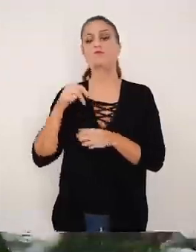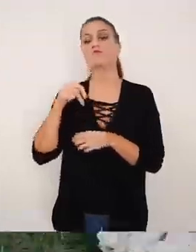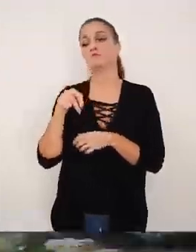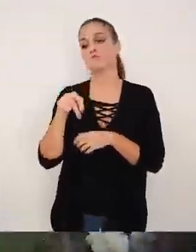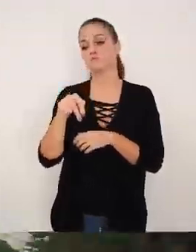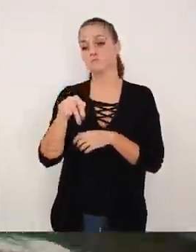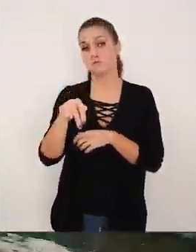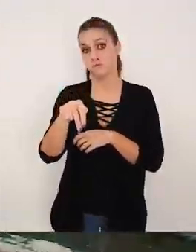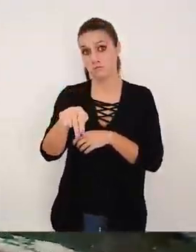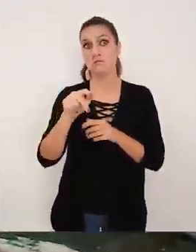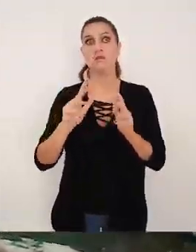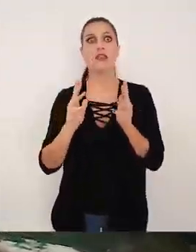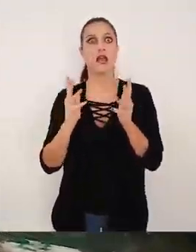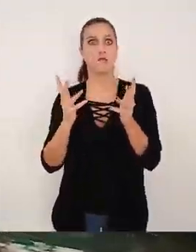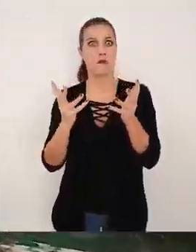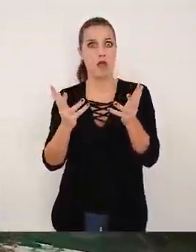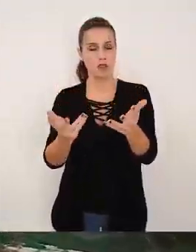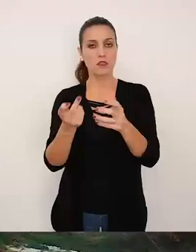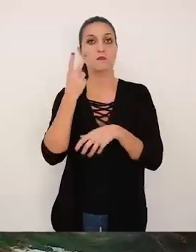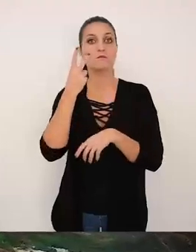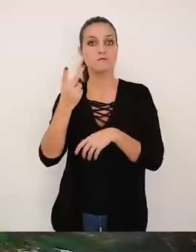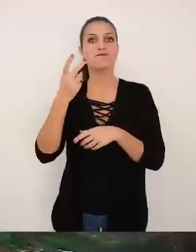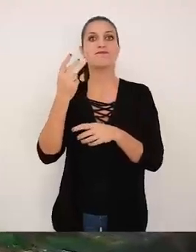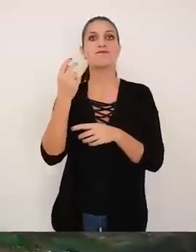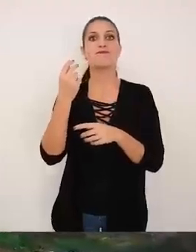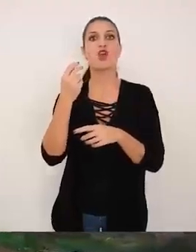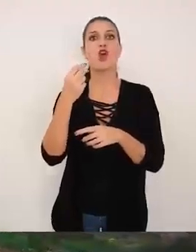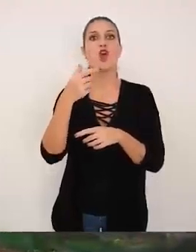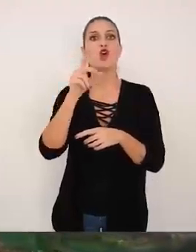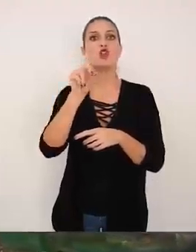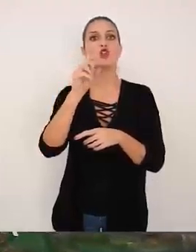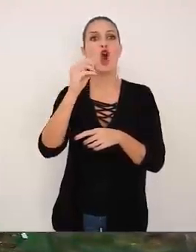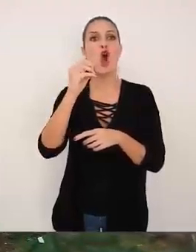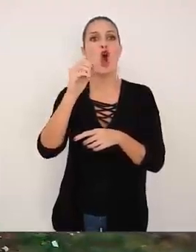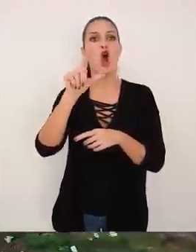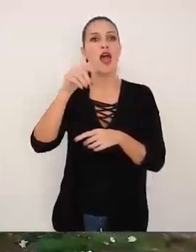Proseguendo verso la campagna si incontra il “dolmen quattro macine” o “dolmen